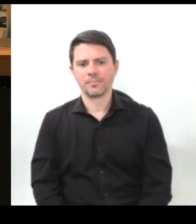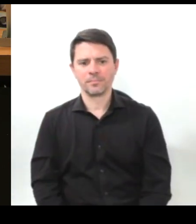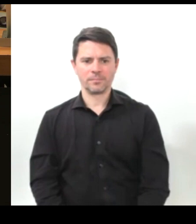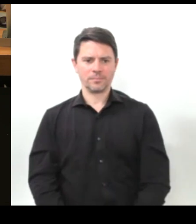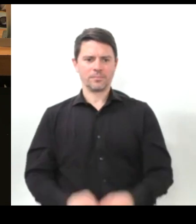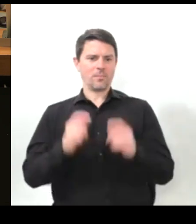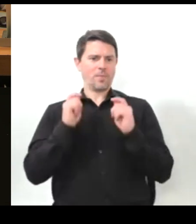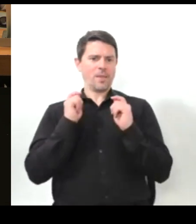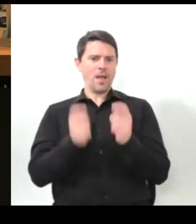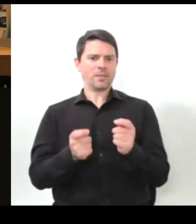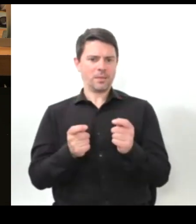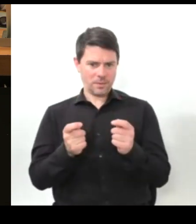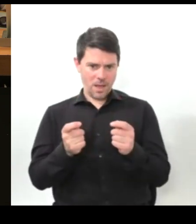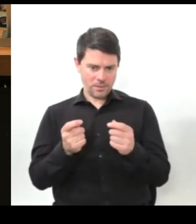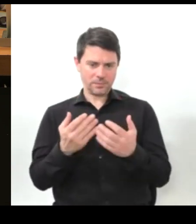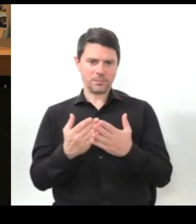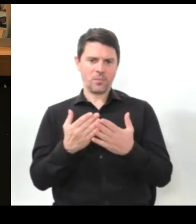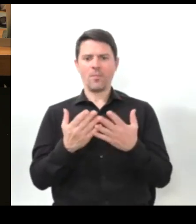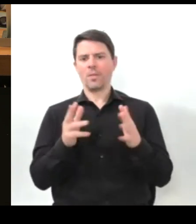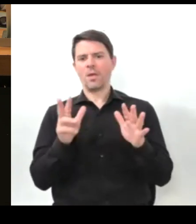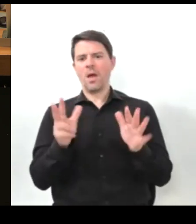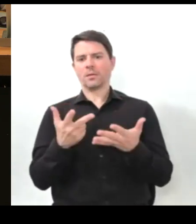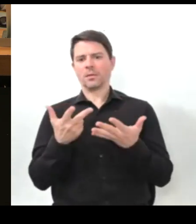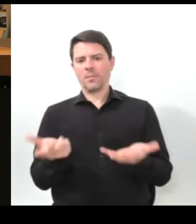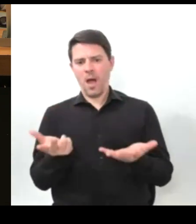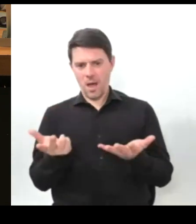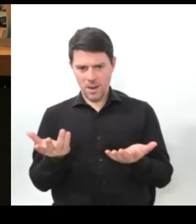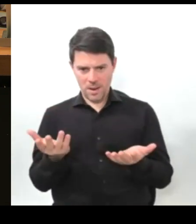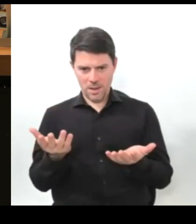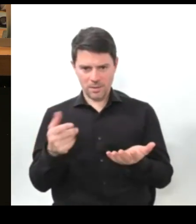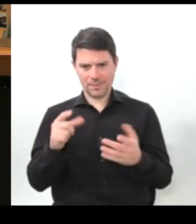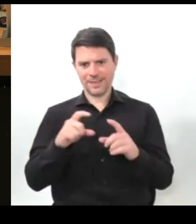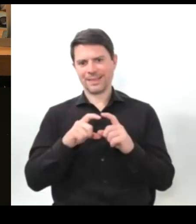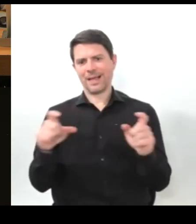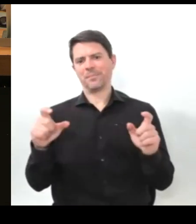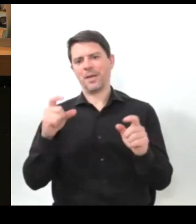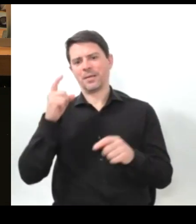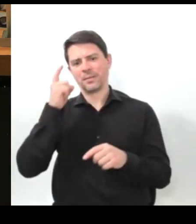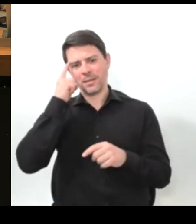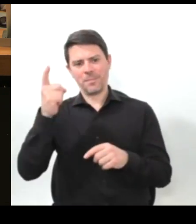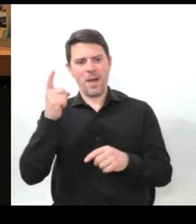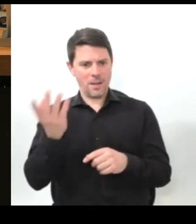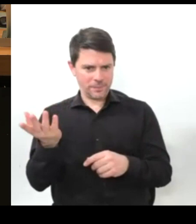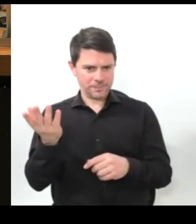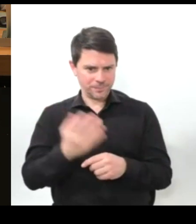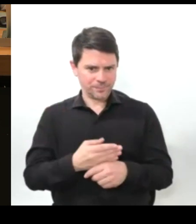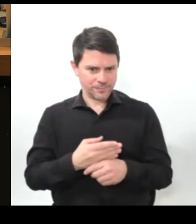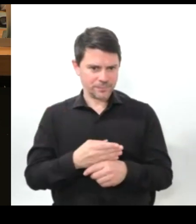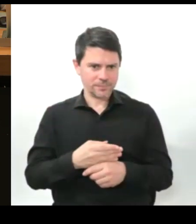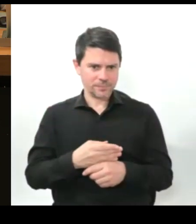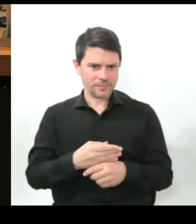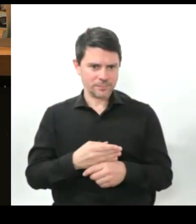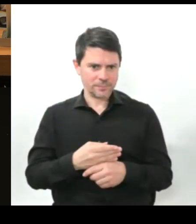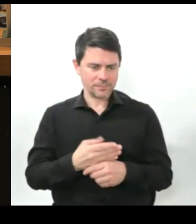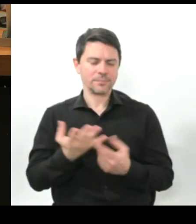Litanei an denkmalpflegerische Legierung. Die Regulierung mit den letztlich und das ist, so der Denkmalschutz ausgehebelt werden soll, auch wenn sie sagen,